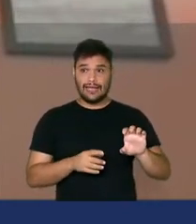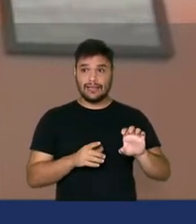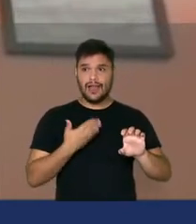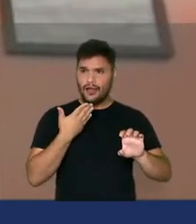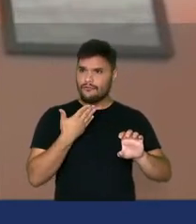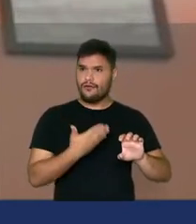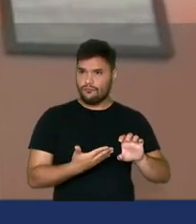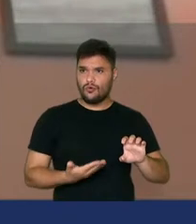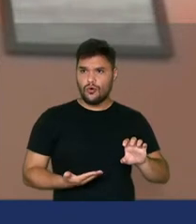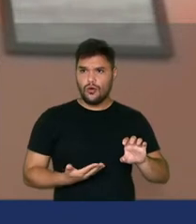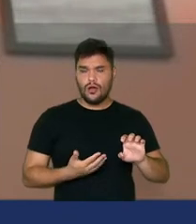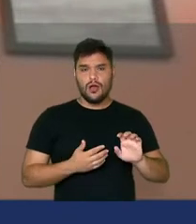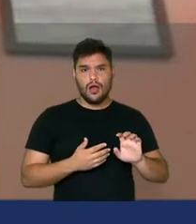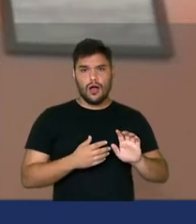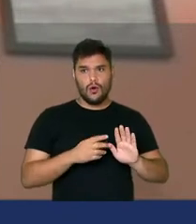OPORTUNIDADES. A PRÓPRIA ESQUERDA QUE É AMPLAMENTE